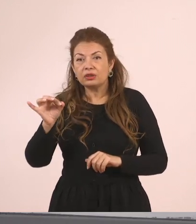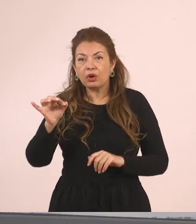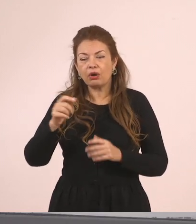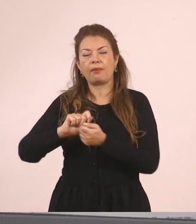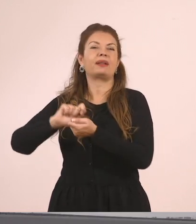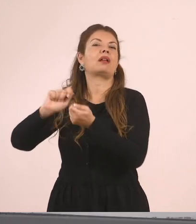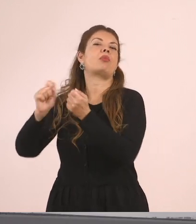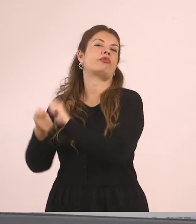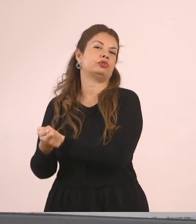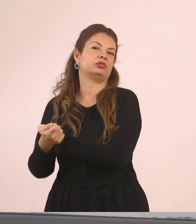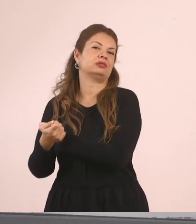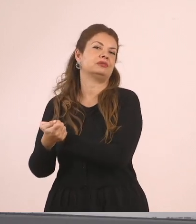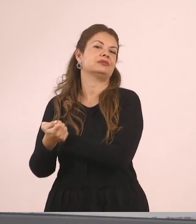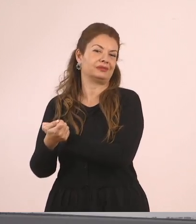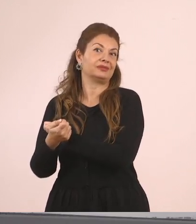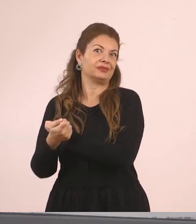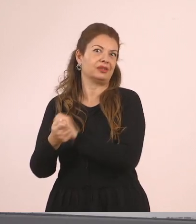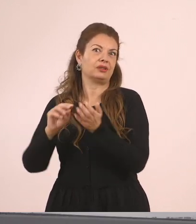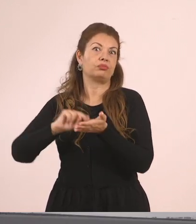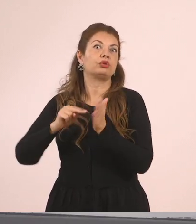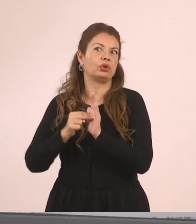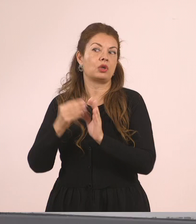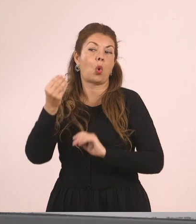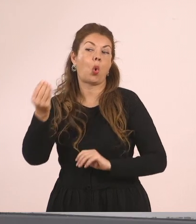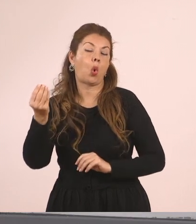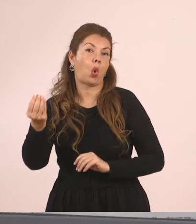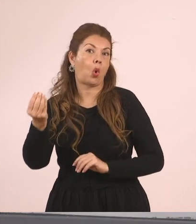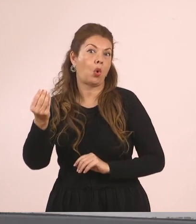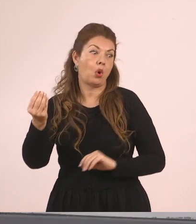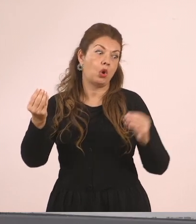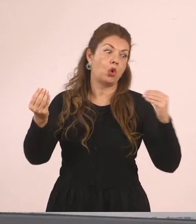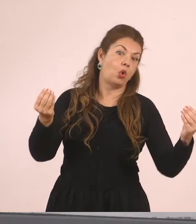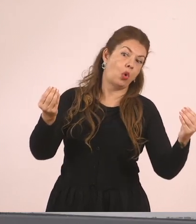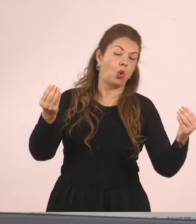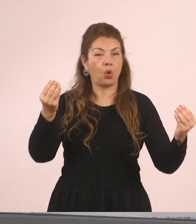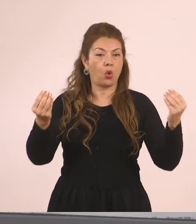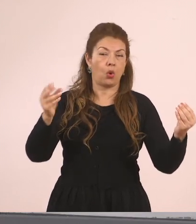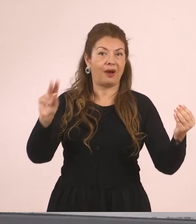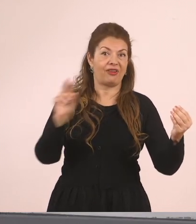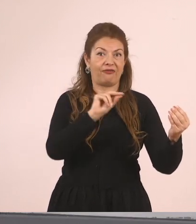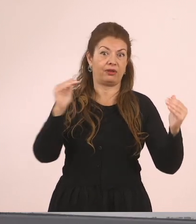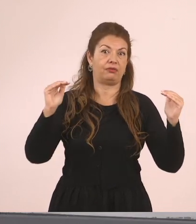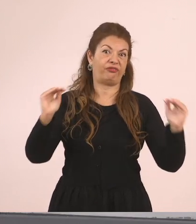...μεταμόρφωση. Προσέχω ποιο θα βάλω ω, έτσι; Μεταμορφώνω -> μεταμόρφωση.